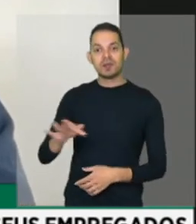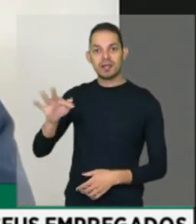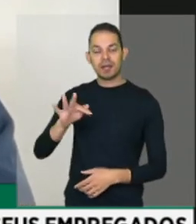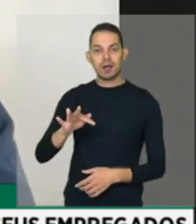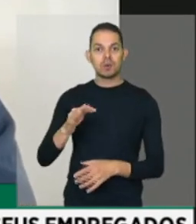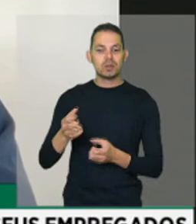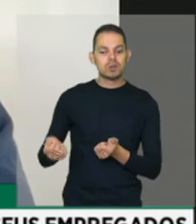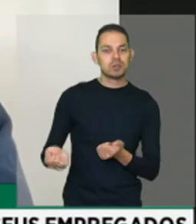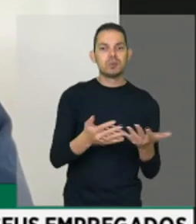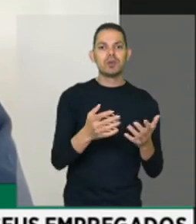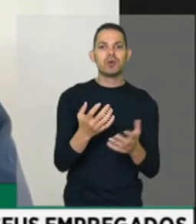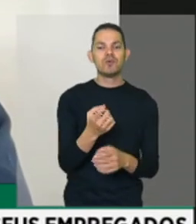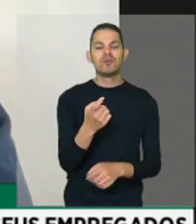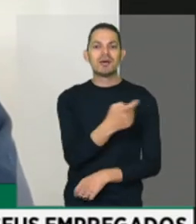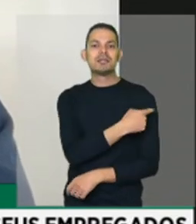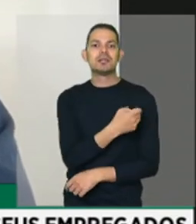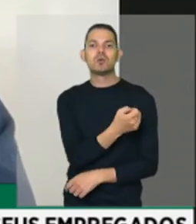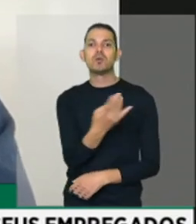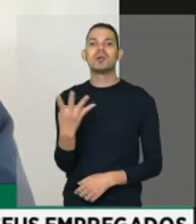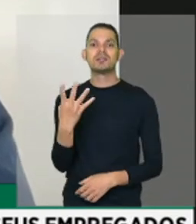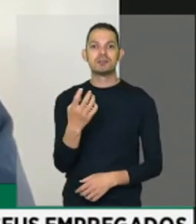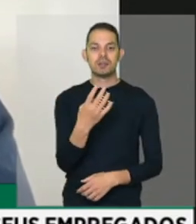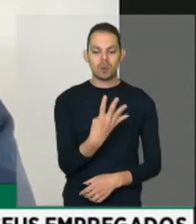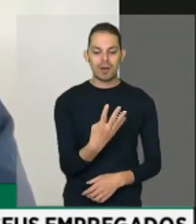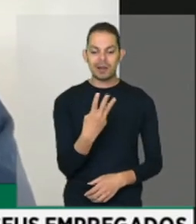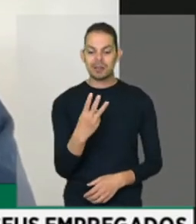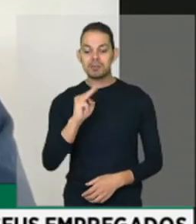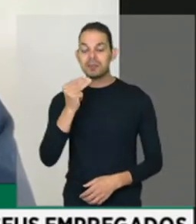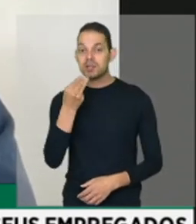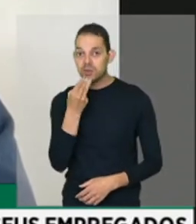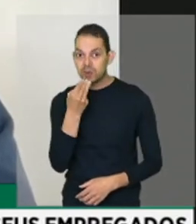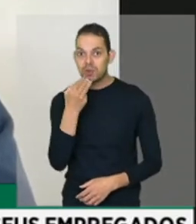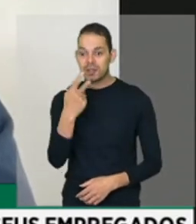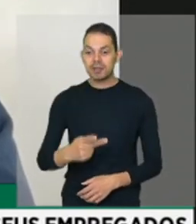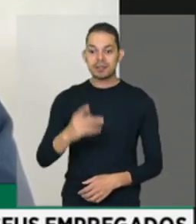GOVERNO FEDERAL JÁ DISTRIBUIU 43 MILHÕES DE DOSES DE VACINA NO BRASIL E FORAM IMUNIZADOS